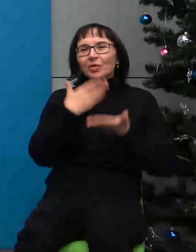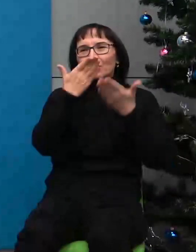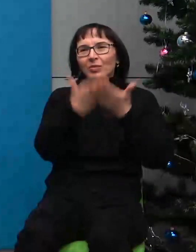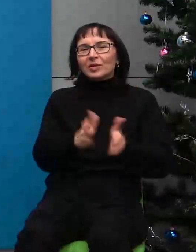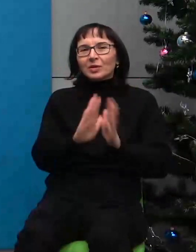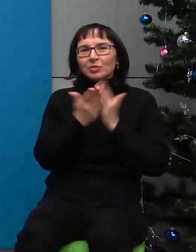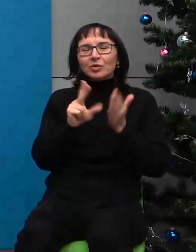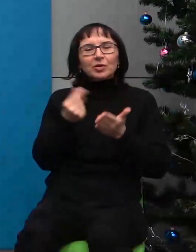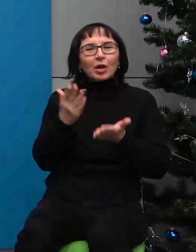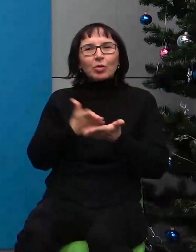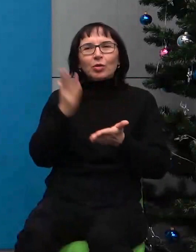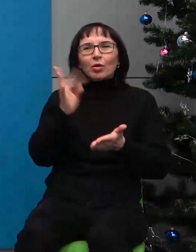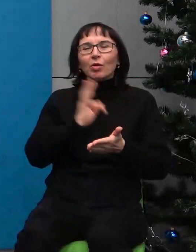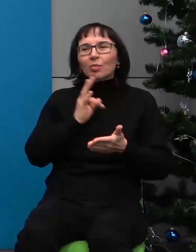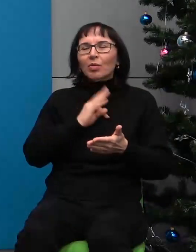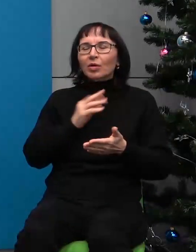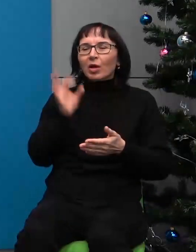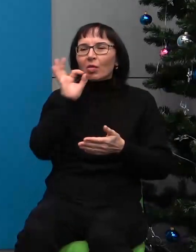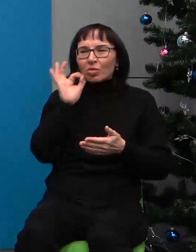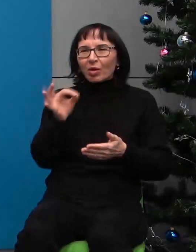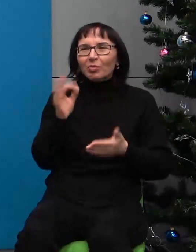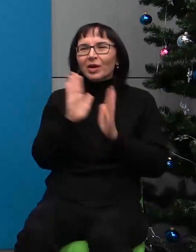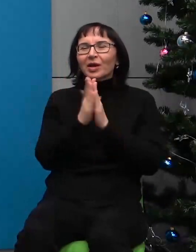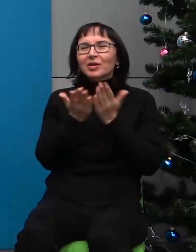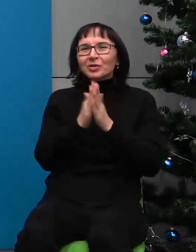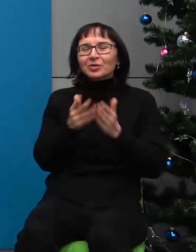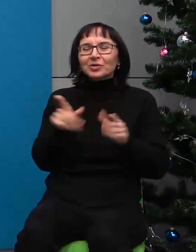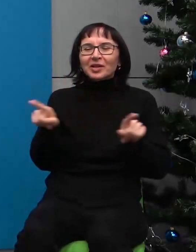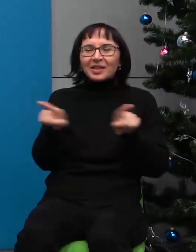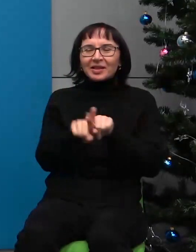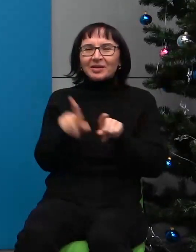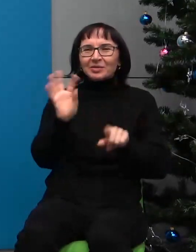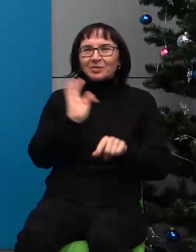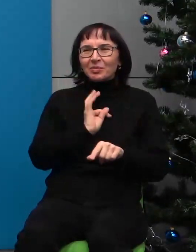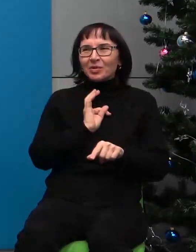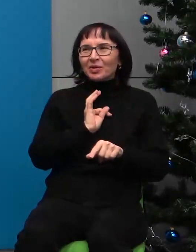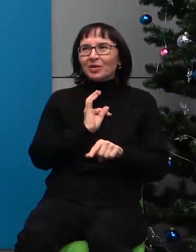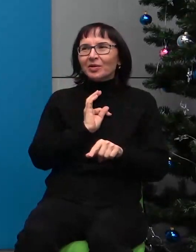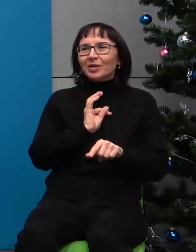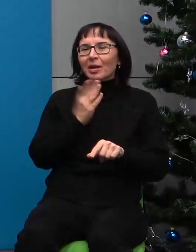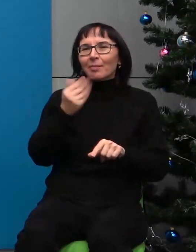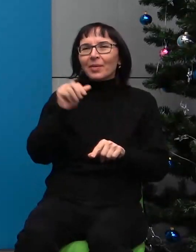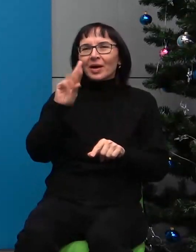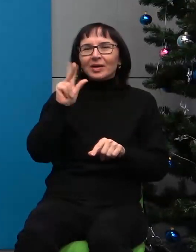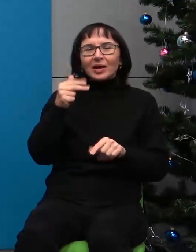Po prostu dobre książki, więc też moje. Marka polecać nie muszę, bo przecież nie każdego zna.